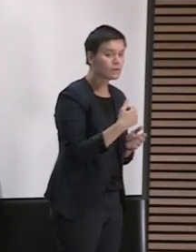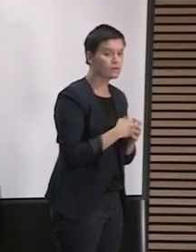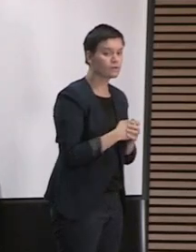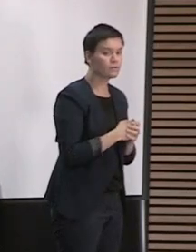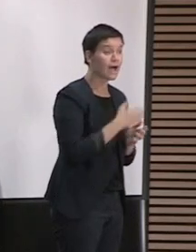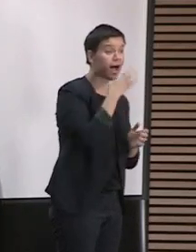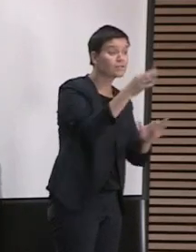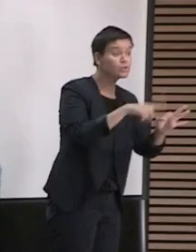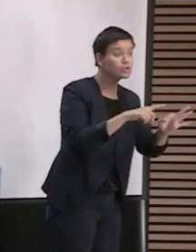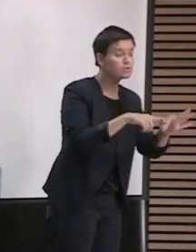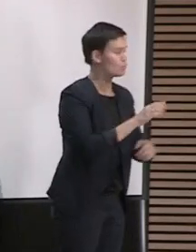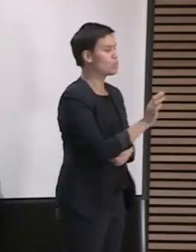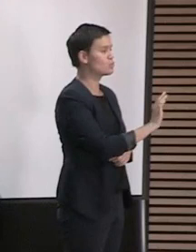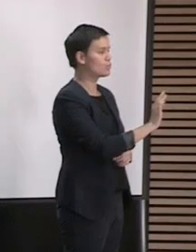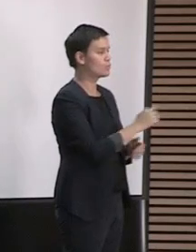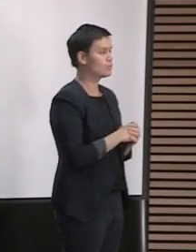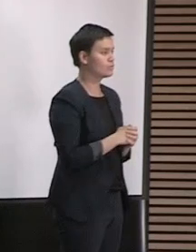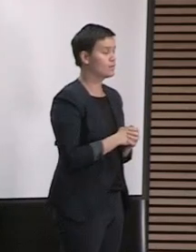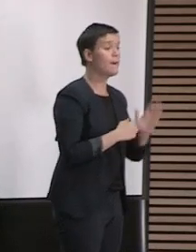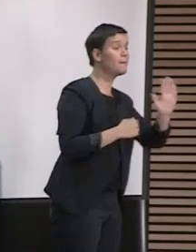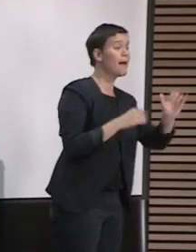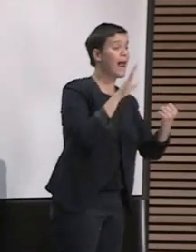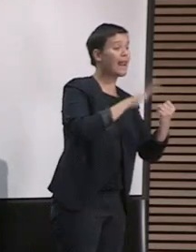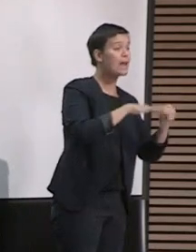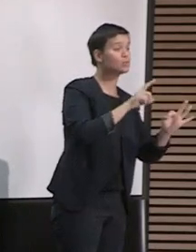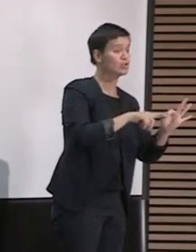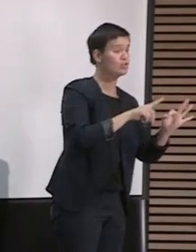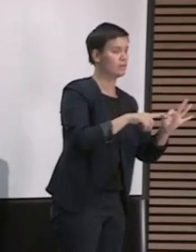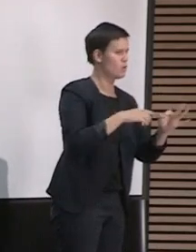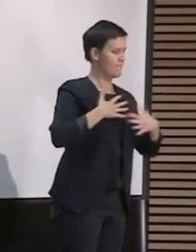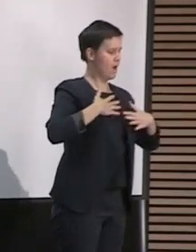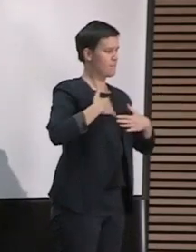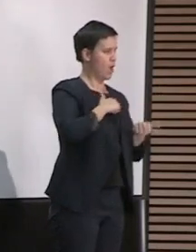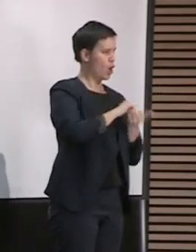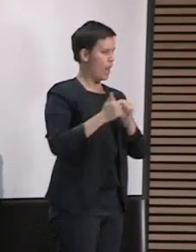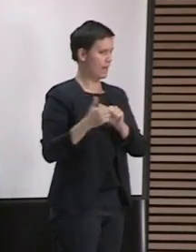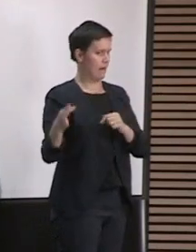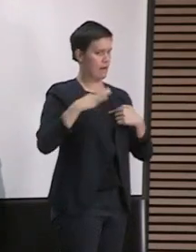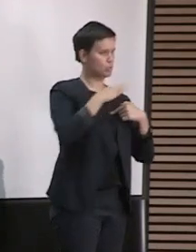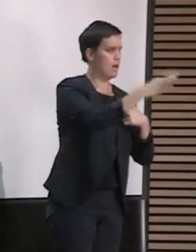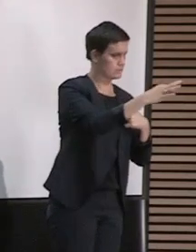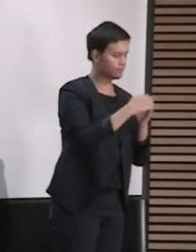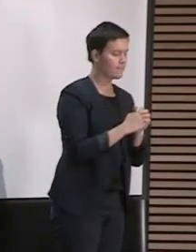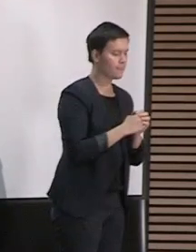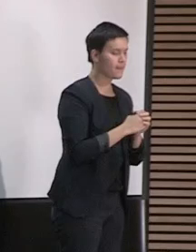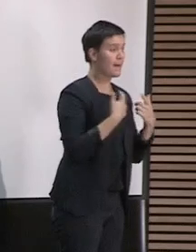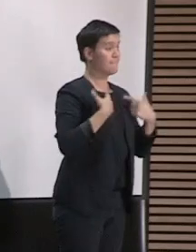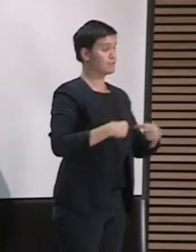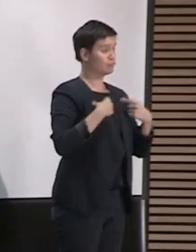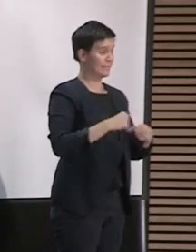papaanga kei runga i te paetukutuku a te Manat Hauora me nga paetukutuku Kei te hiahia au ki nga taangata ki te mahi i tenei i te Hatarei, i